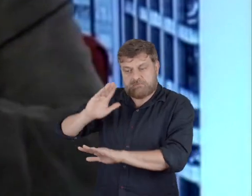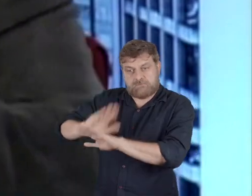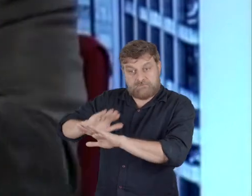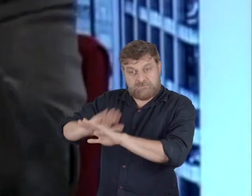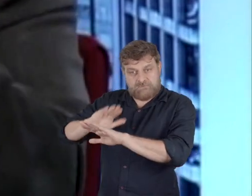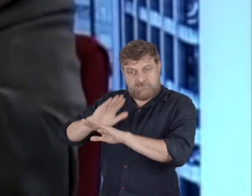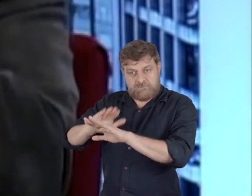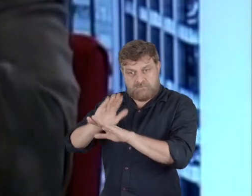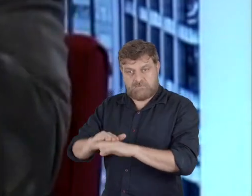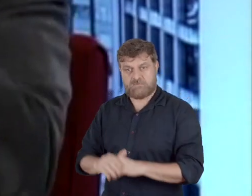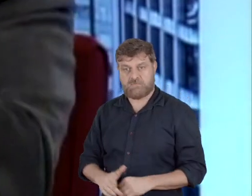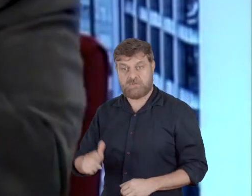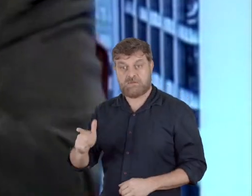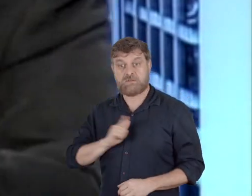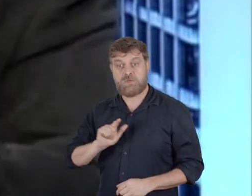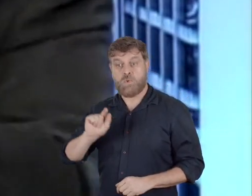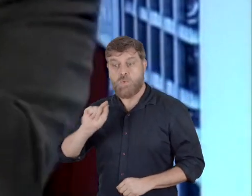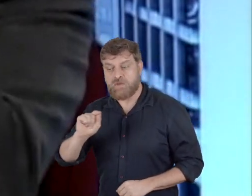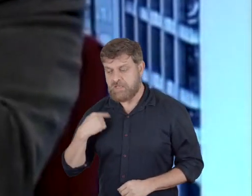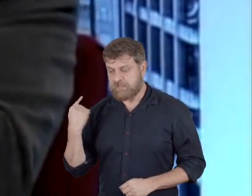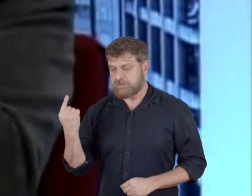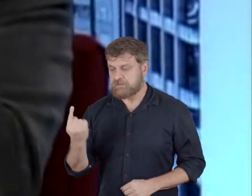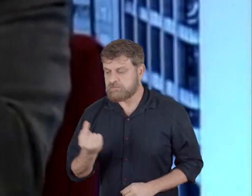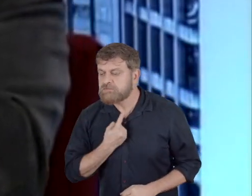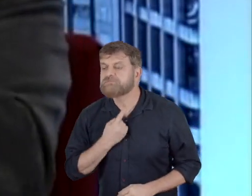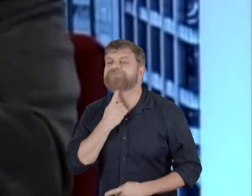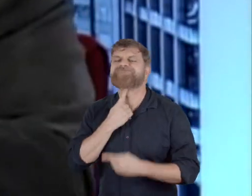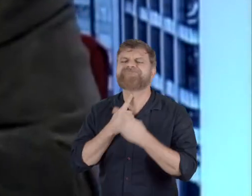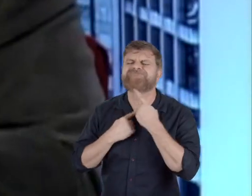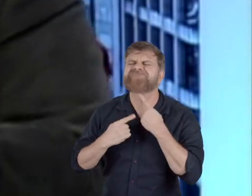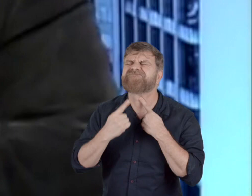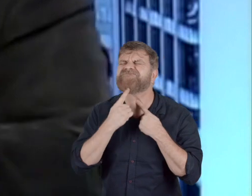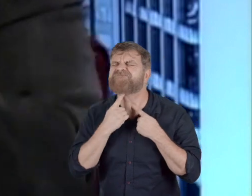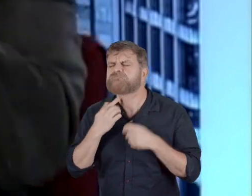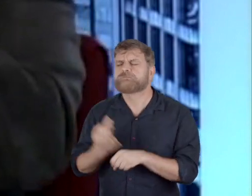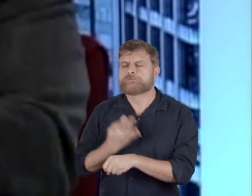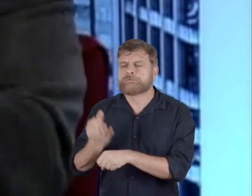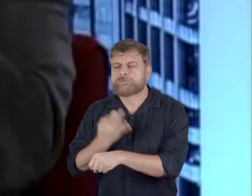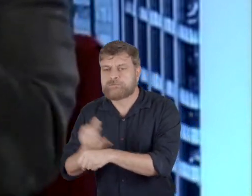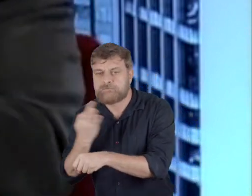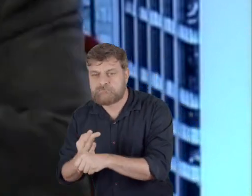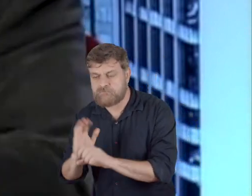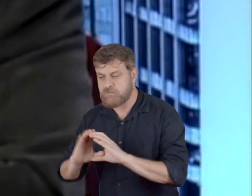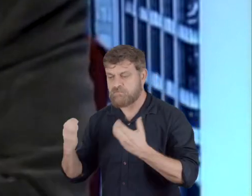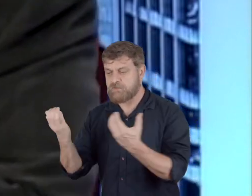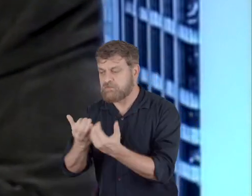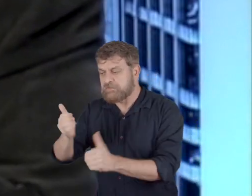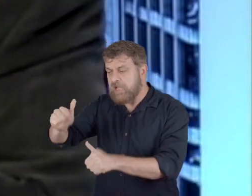para submeter os nossos apetites ao crivo da convivência